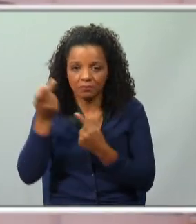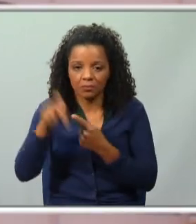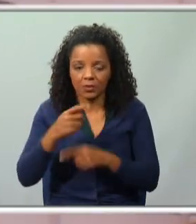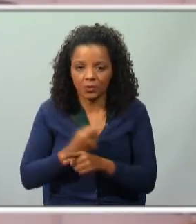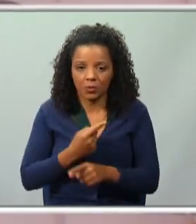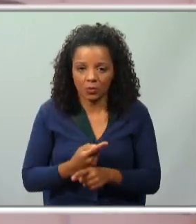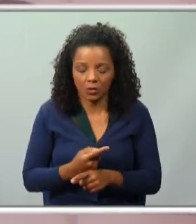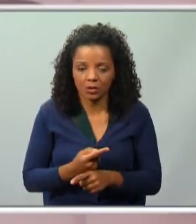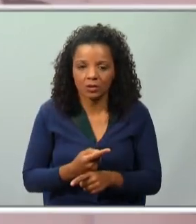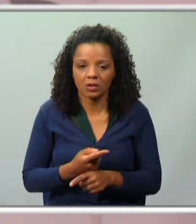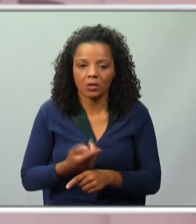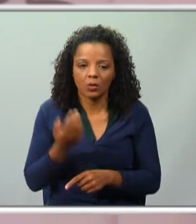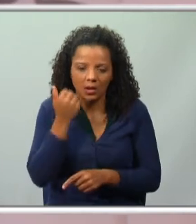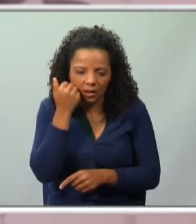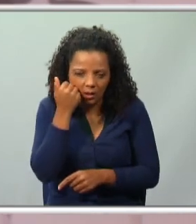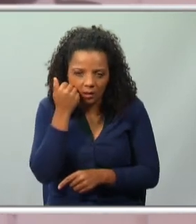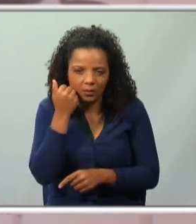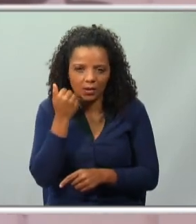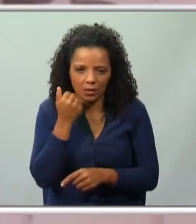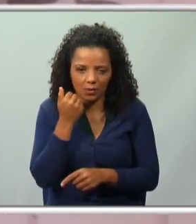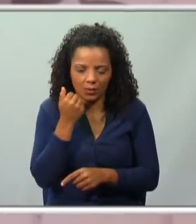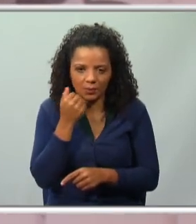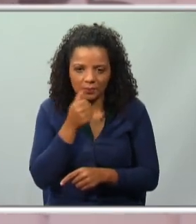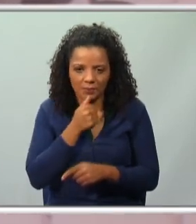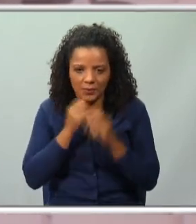qualquer coisa ou nós somos tímidos ficamos assim por essas buchinhas 任何事情，否則我們很害羞為了這些流浪漢，我們一直這樣